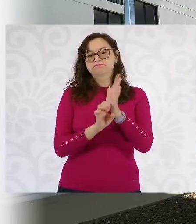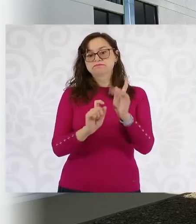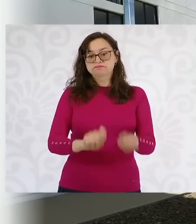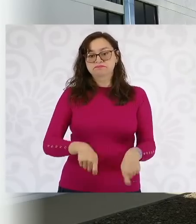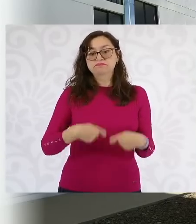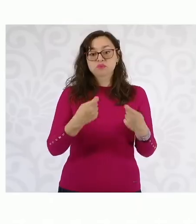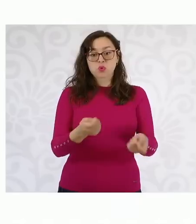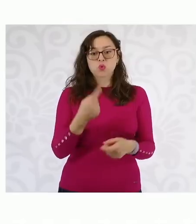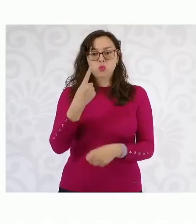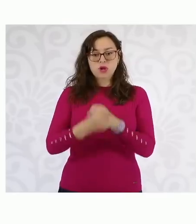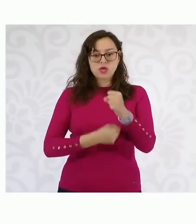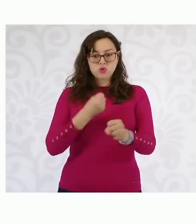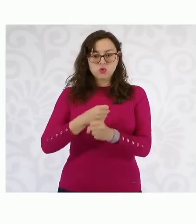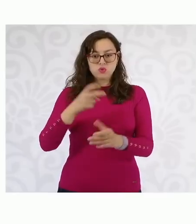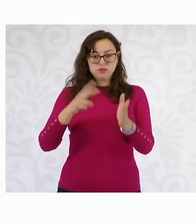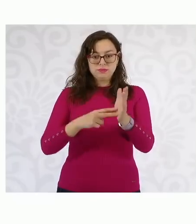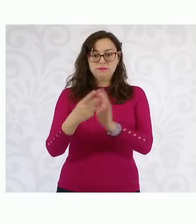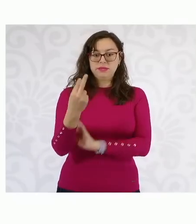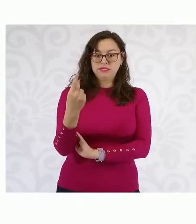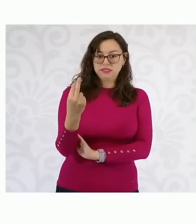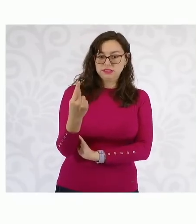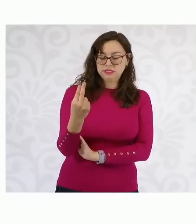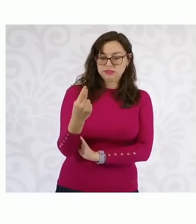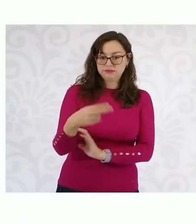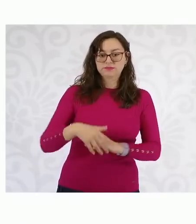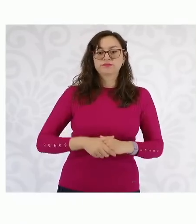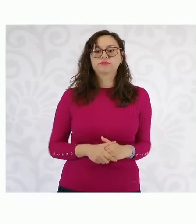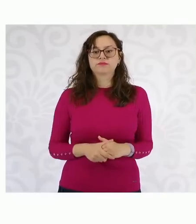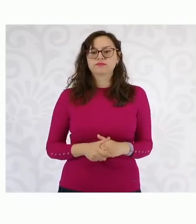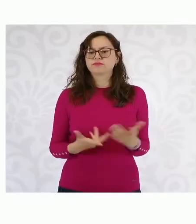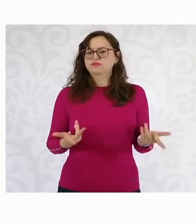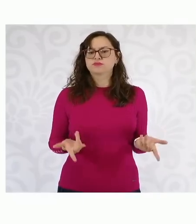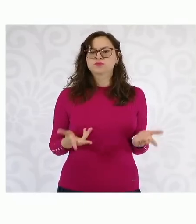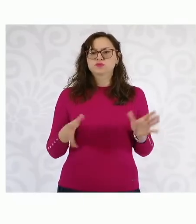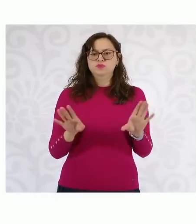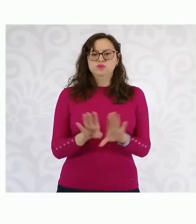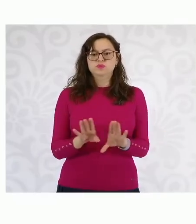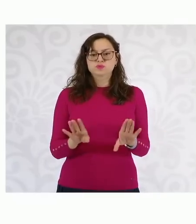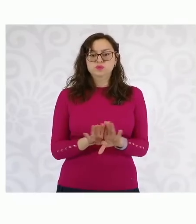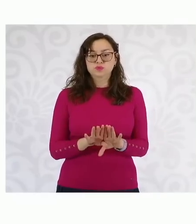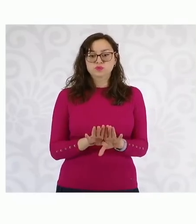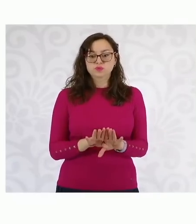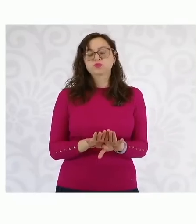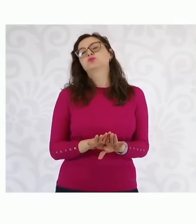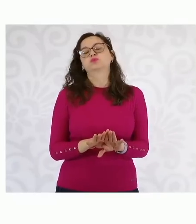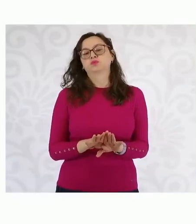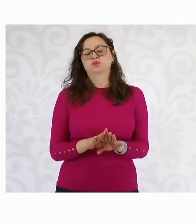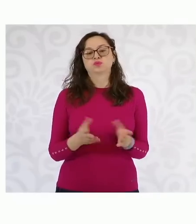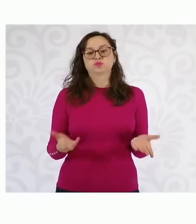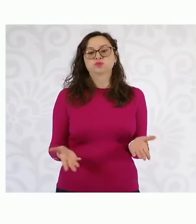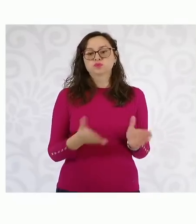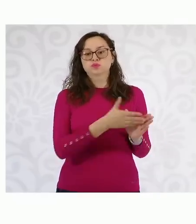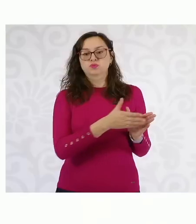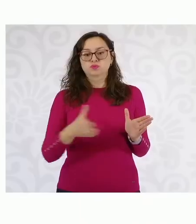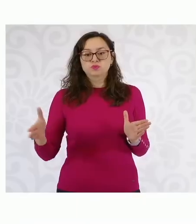siguiente por favor Como vamos al día de hoy tenemos una reserva territorial conformada